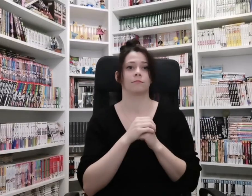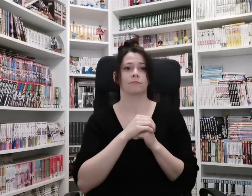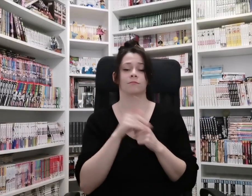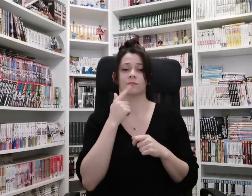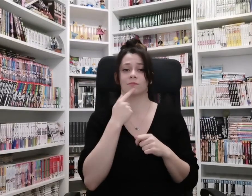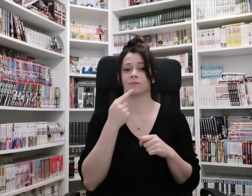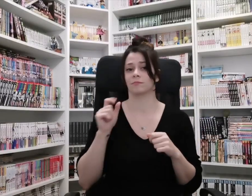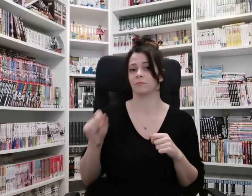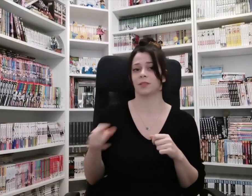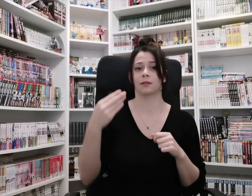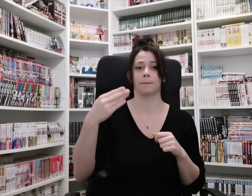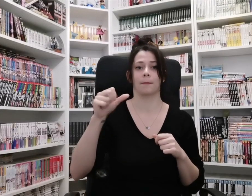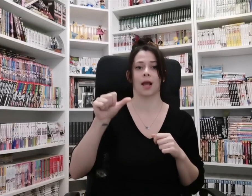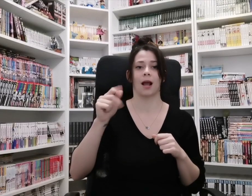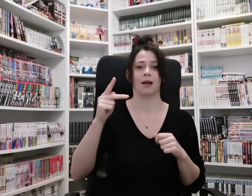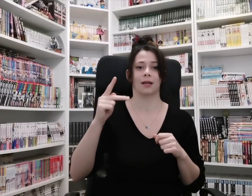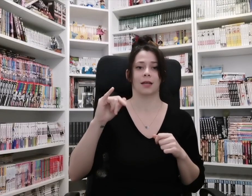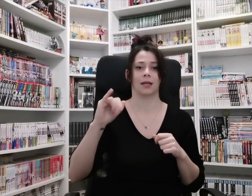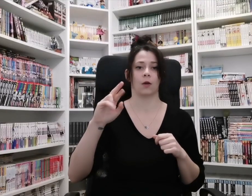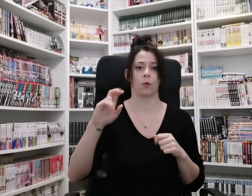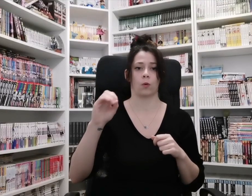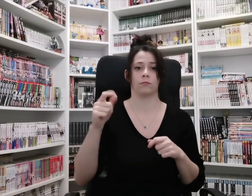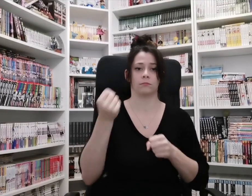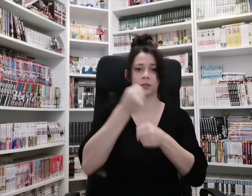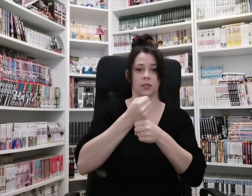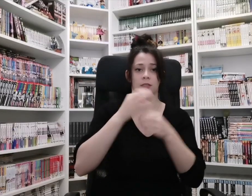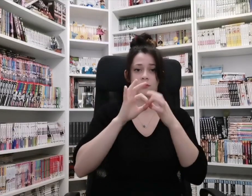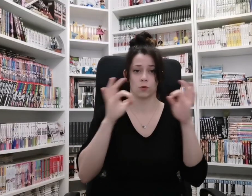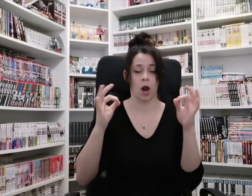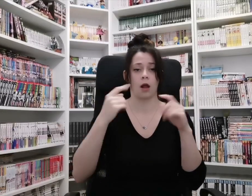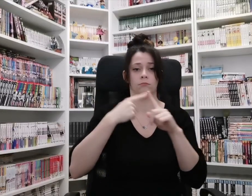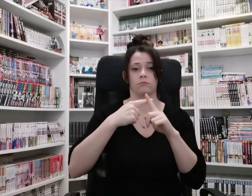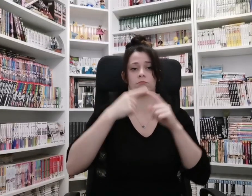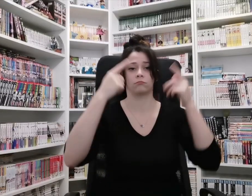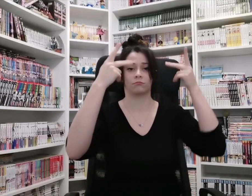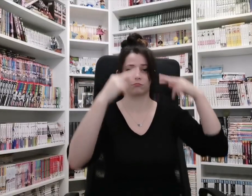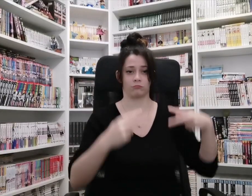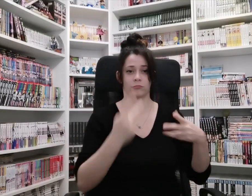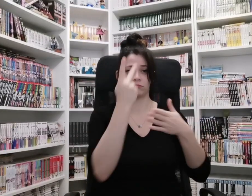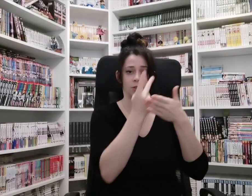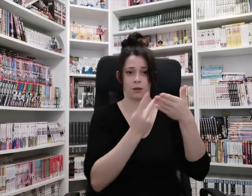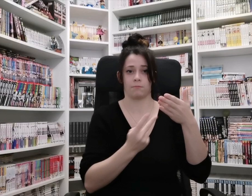"Makiro" écrit l'histoire et les story-boards.